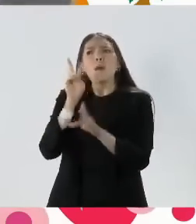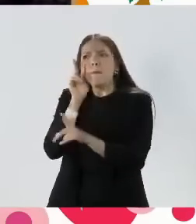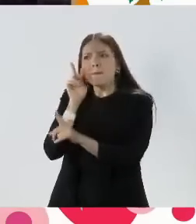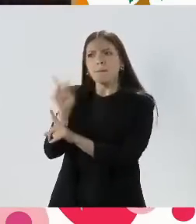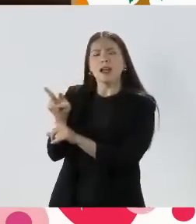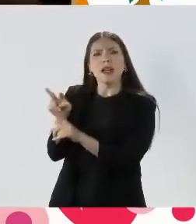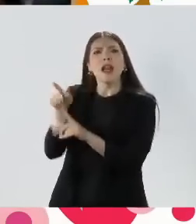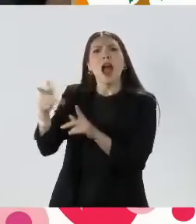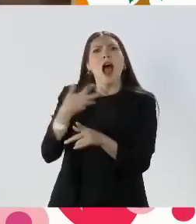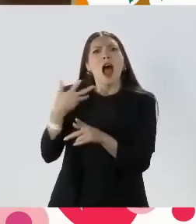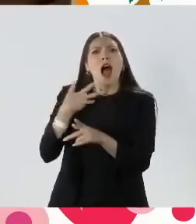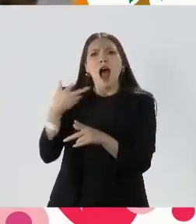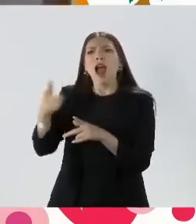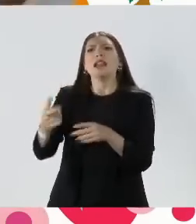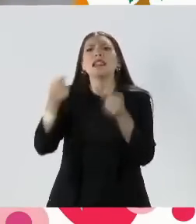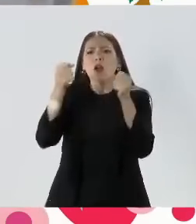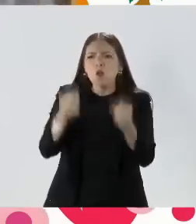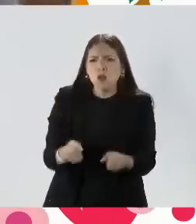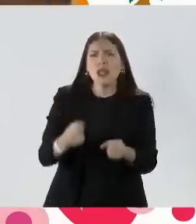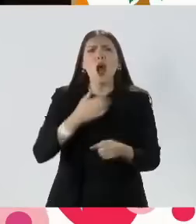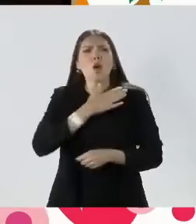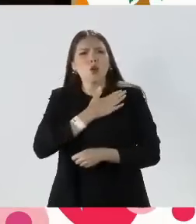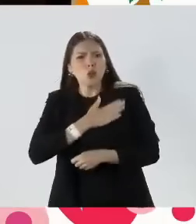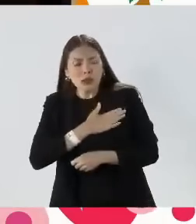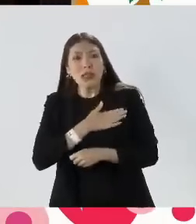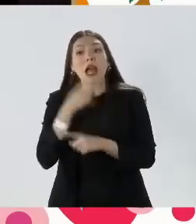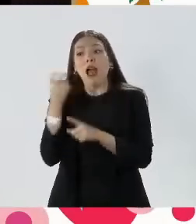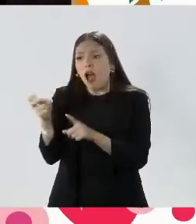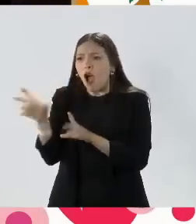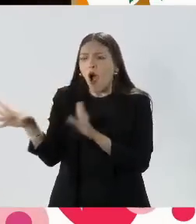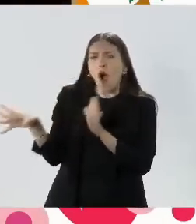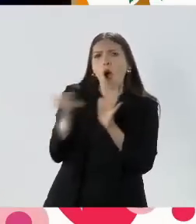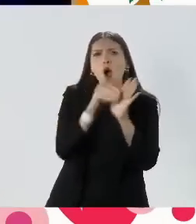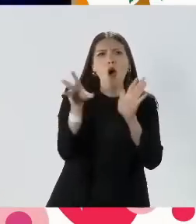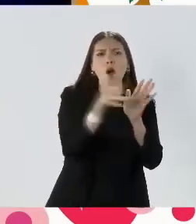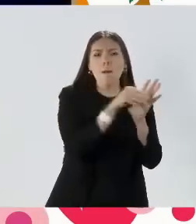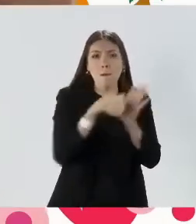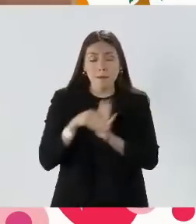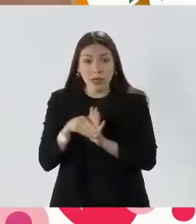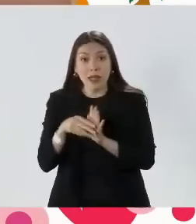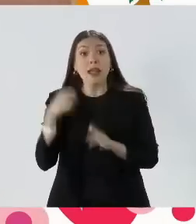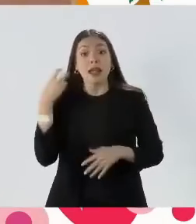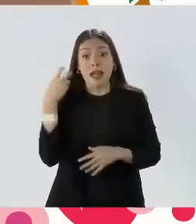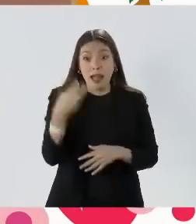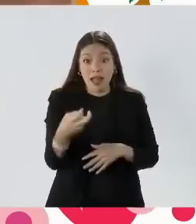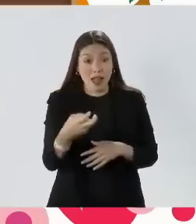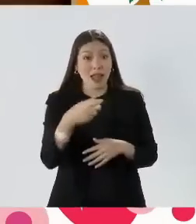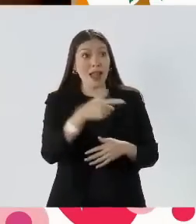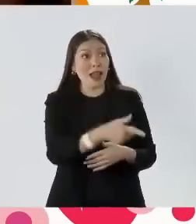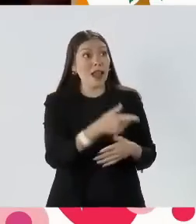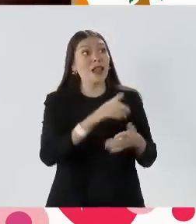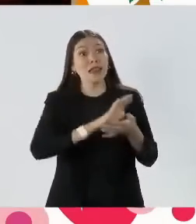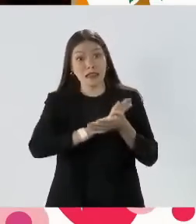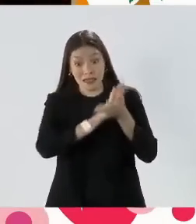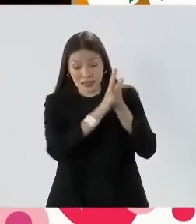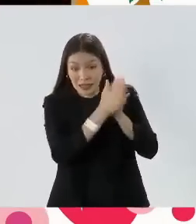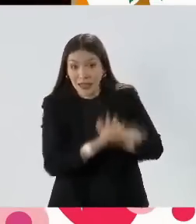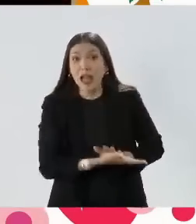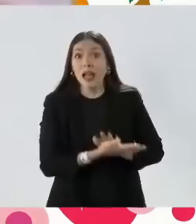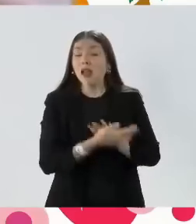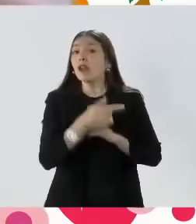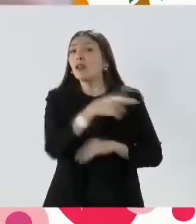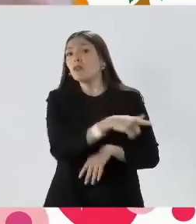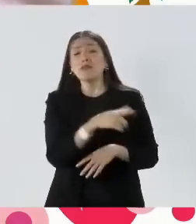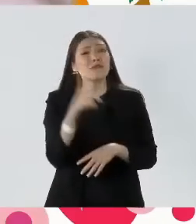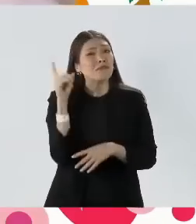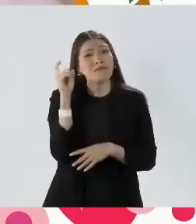y Justicia lo que informamos hoy habría sido muy difícil o imposible sin el gran trabajo